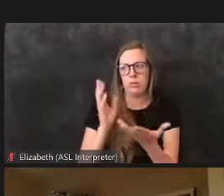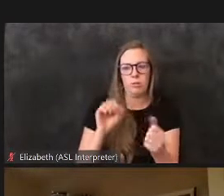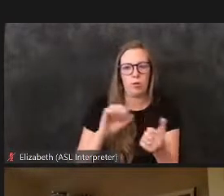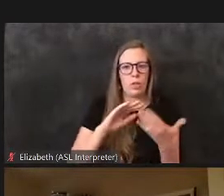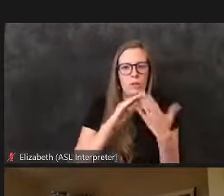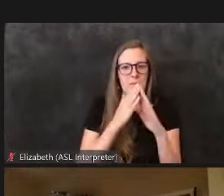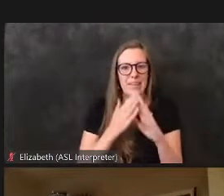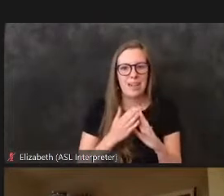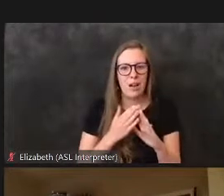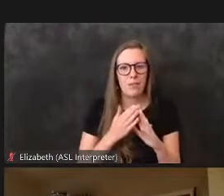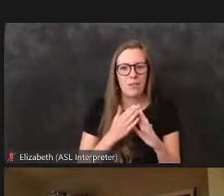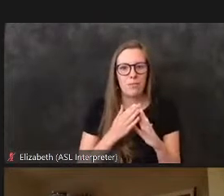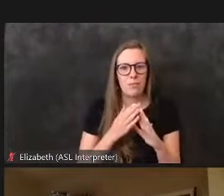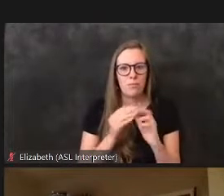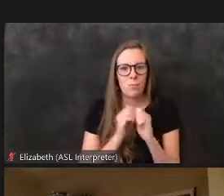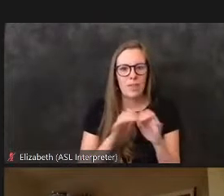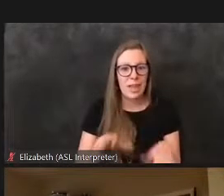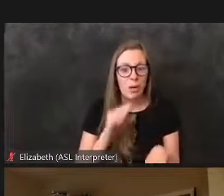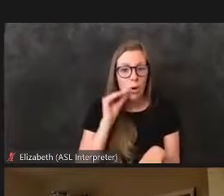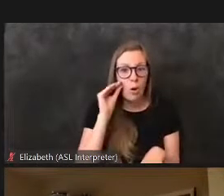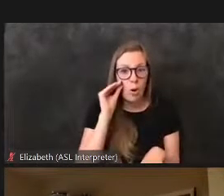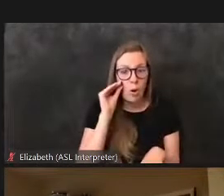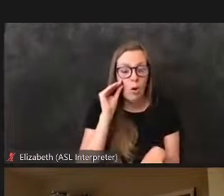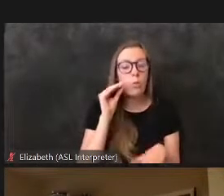californianos que están en clonando en la pérdida de sus hogares.